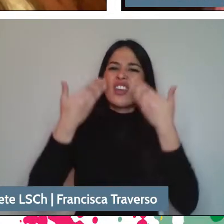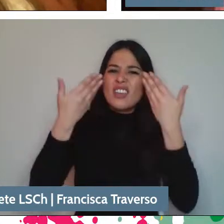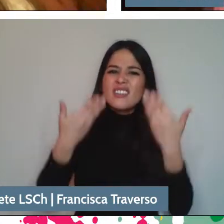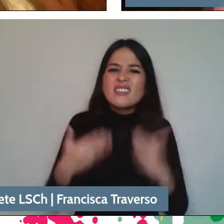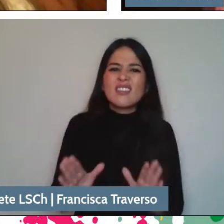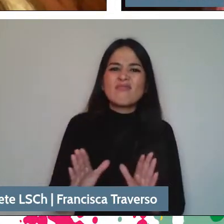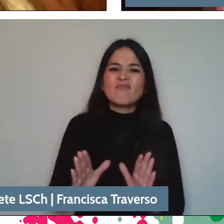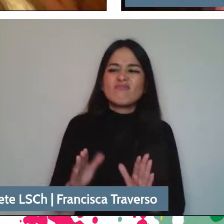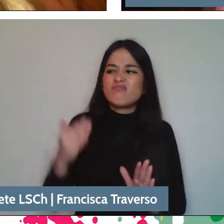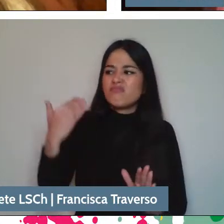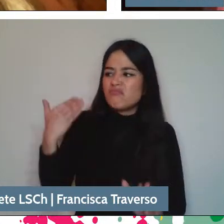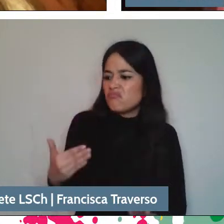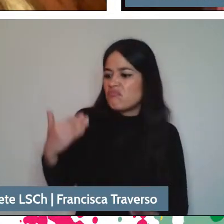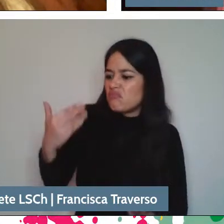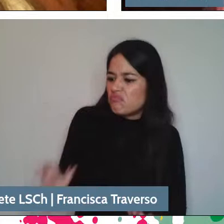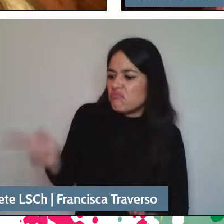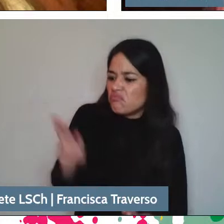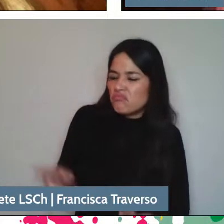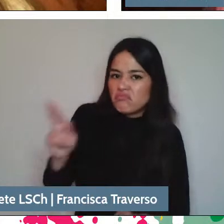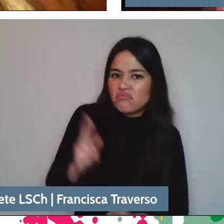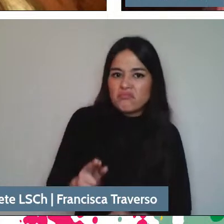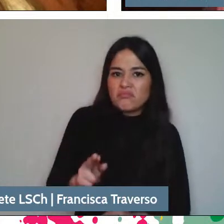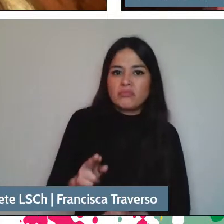mi mamá y mis dos abuelitas también cantaban...